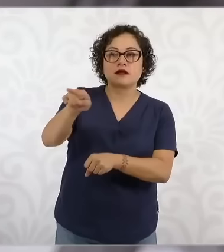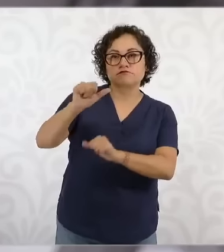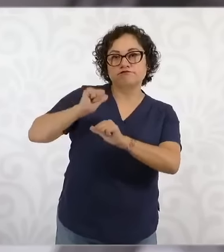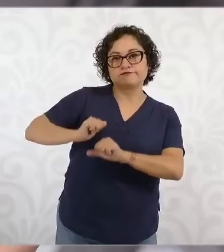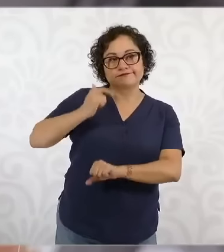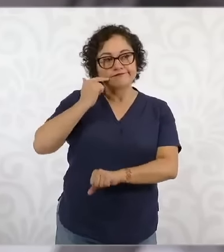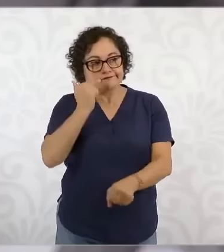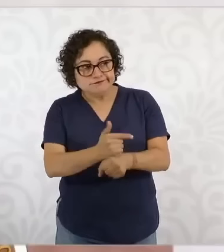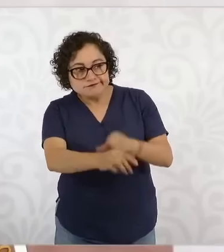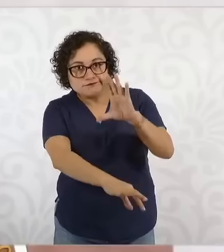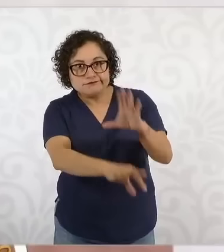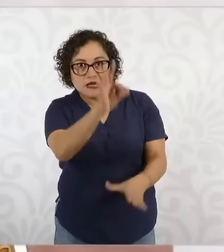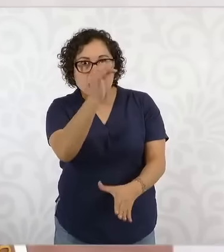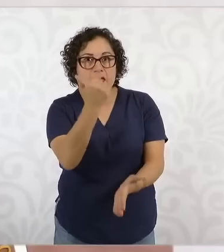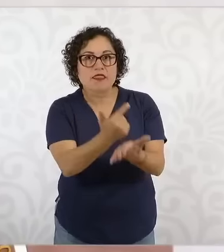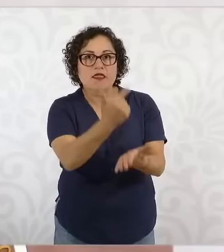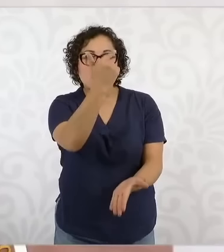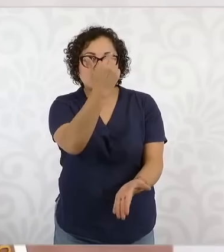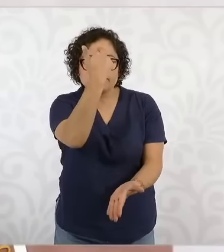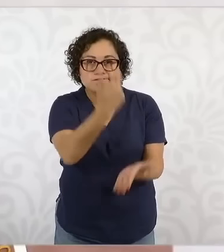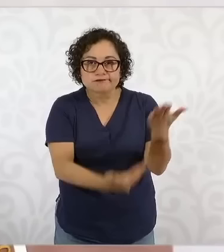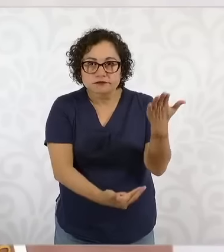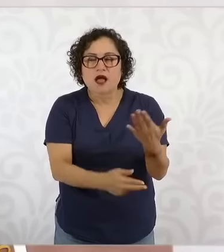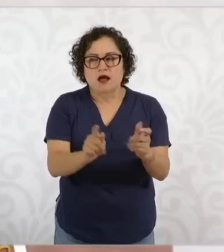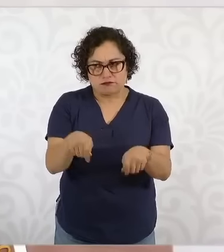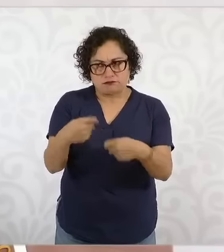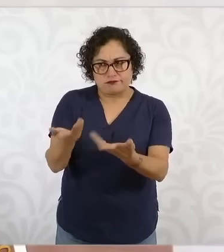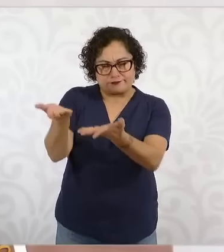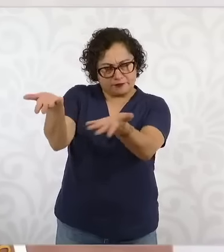adelante, la fiscalía puede seguir con sus investigaciones. Él le va a decir que no lo haga,